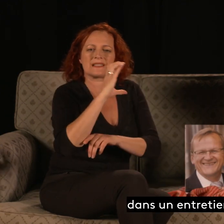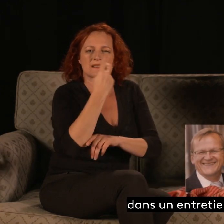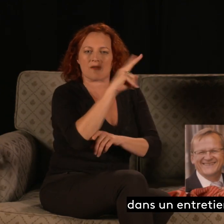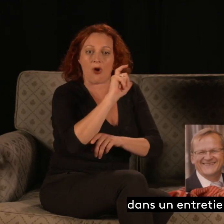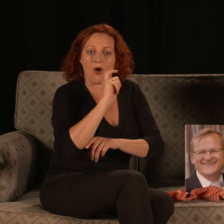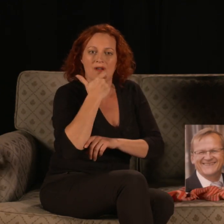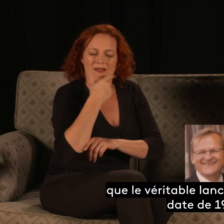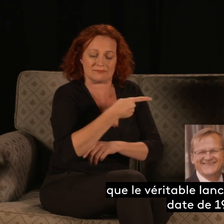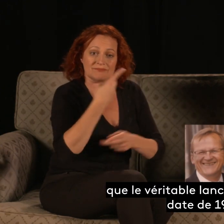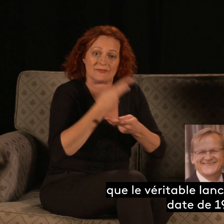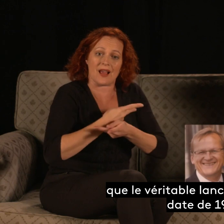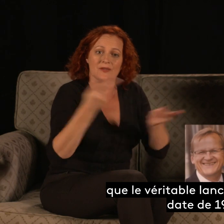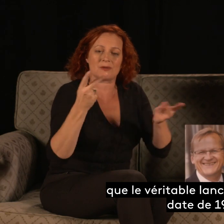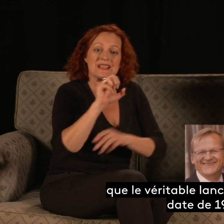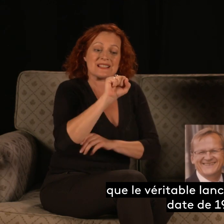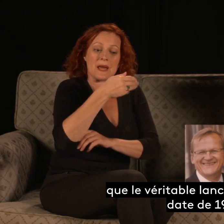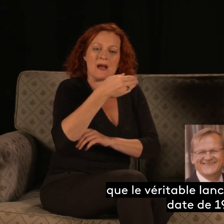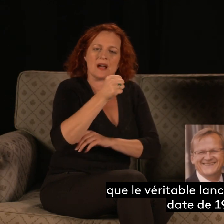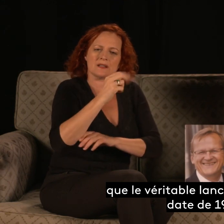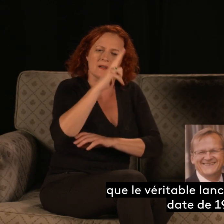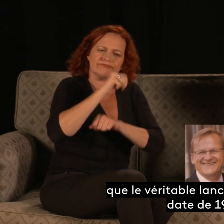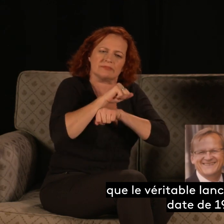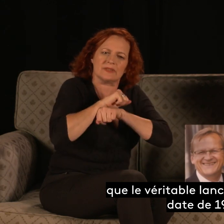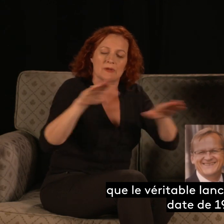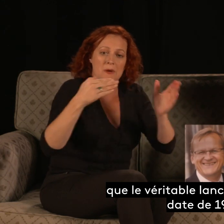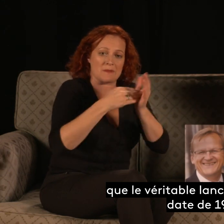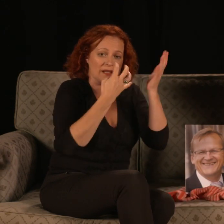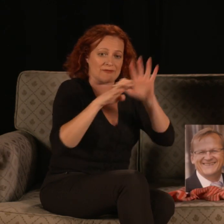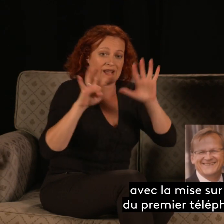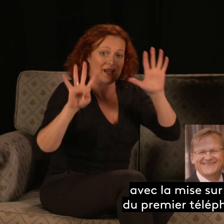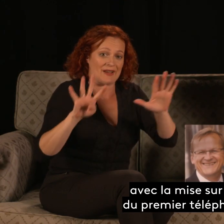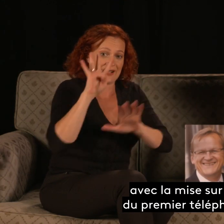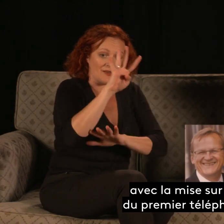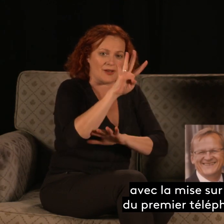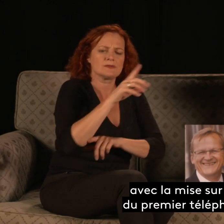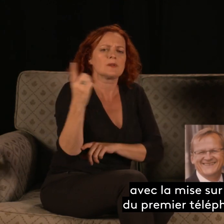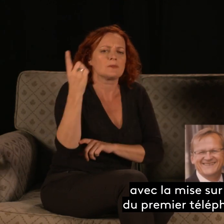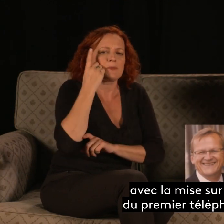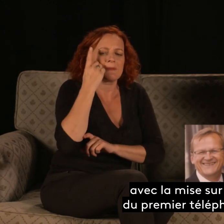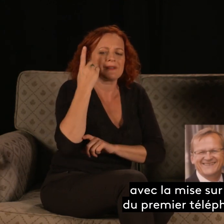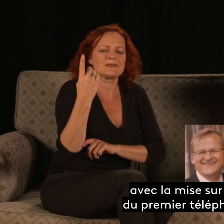que le véritable lancement du SMS date de 1994 avec la mise sur le marché du premier téléphone